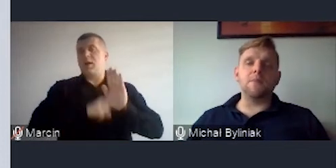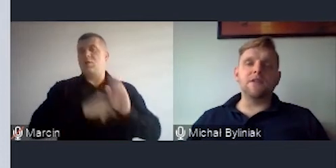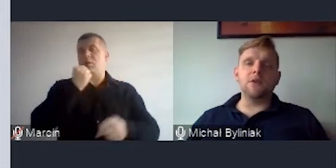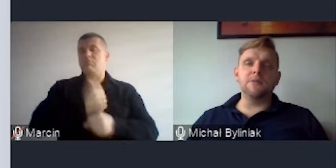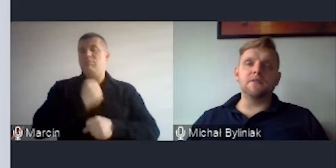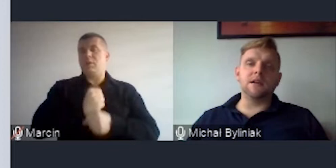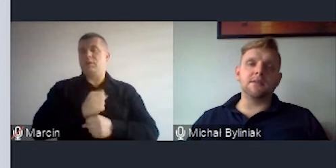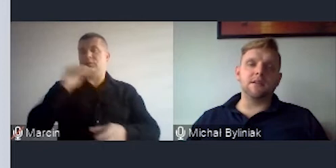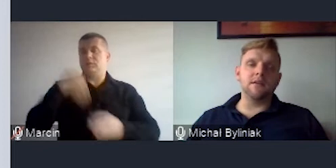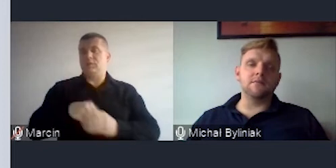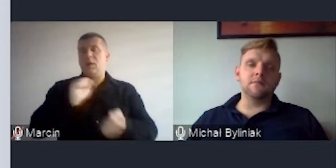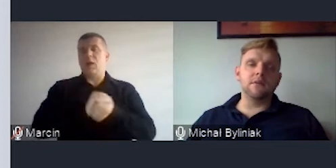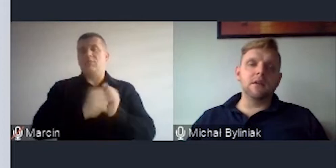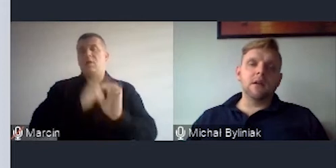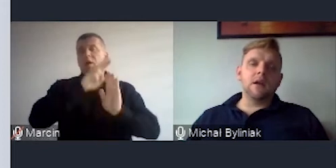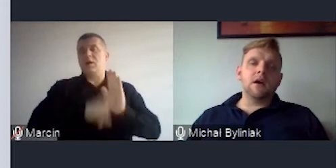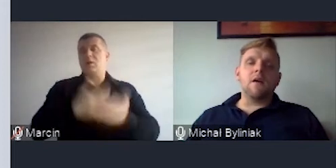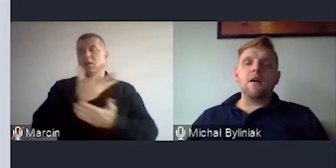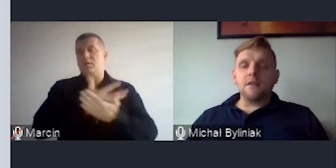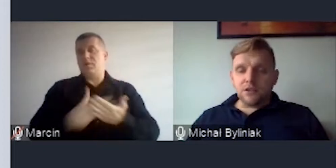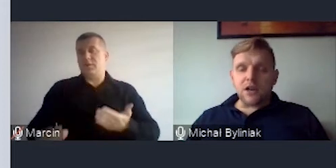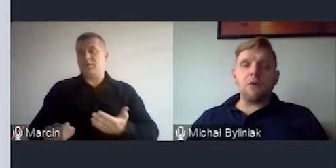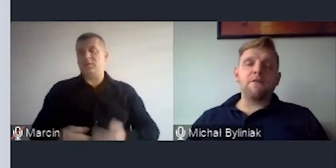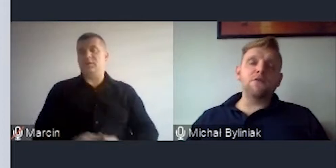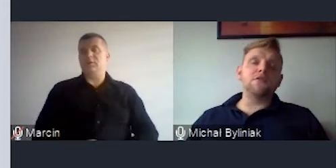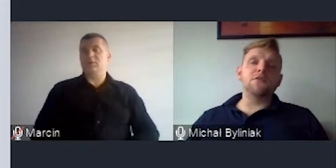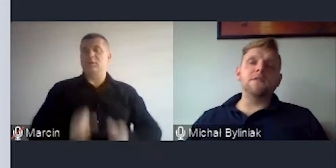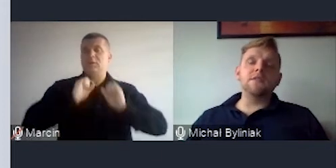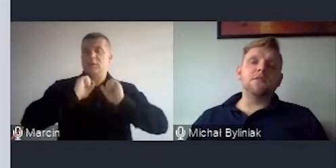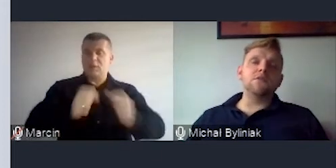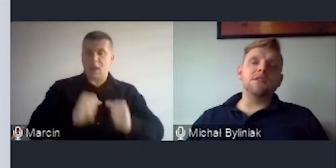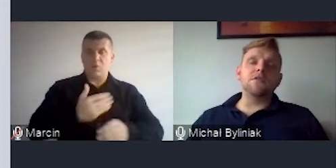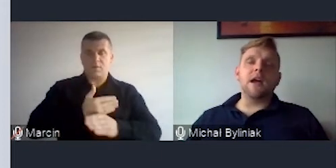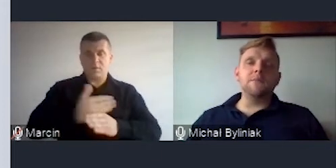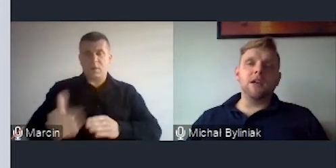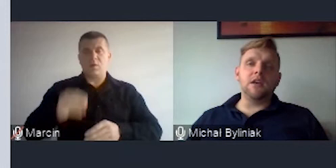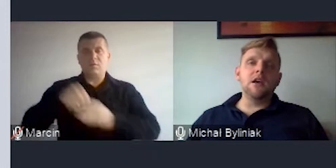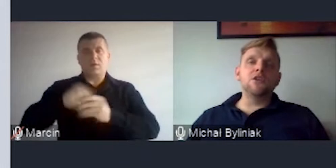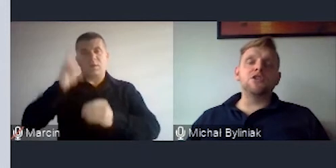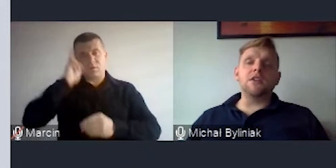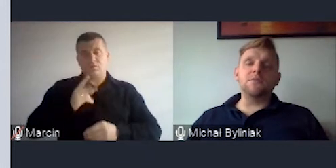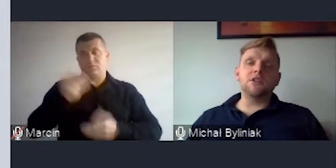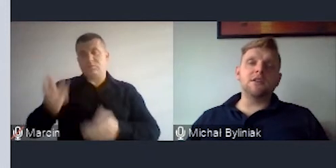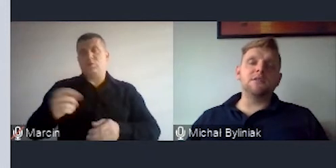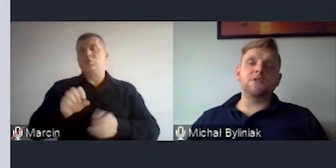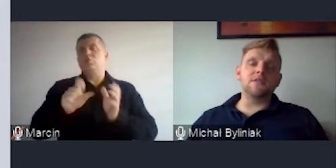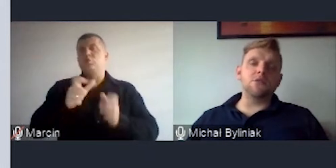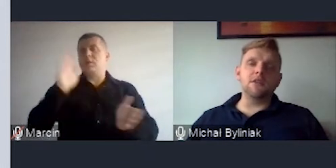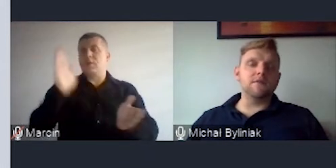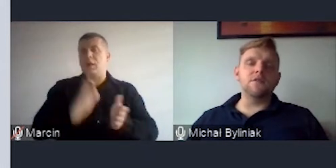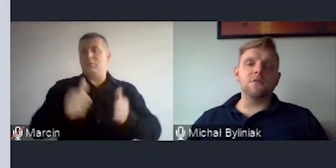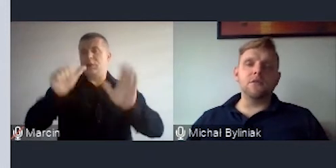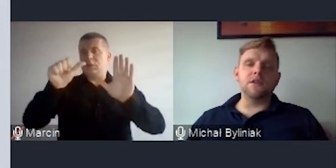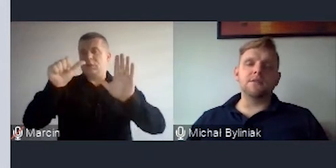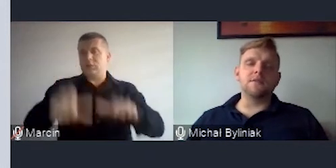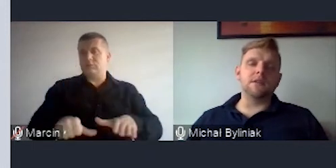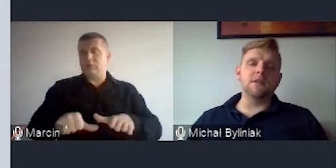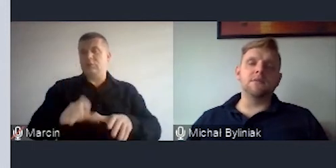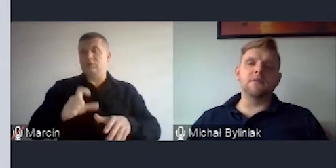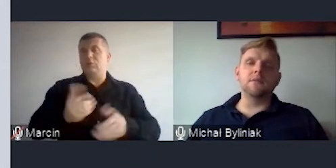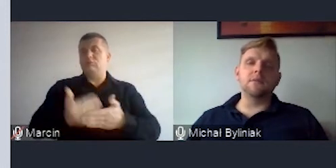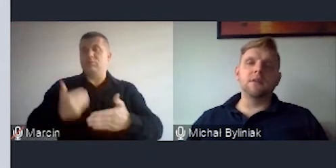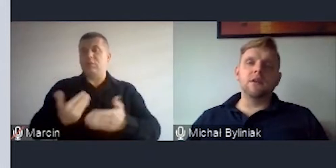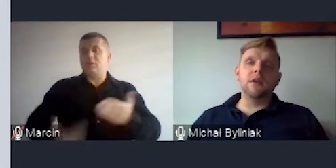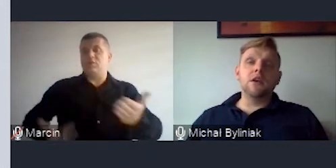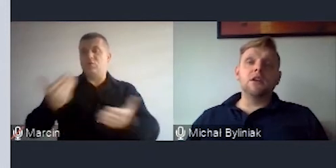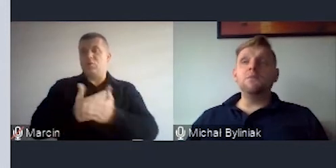albo w regulaminie wynagradzania, działa, funkcjonuje w instytucji co najmniej 6 miesięcy przed złożeniem wniosku o dofinansowanie